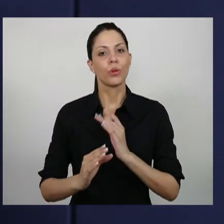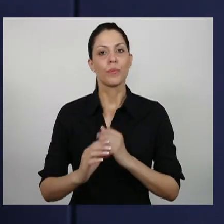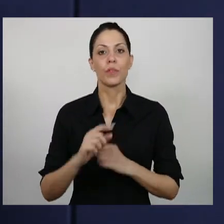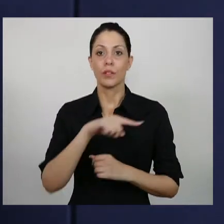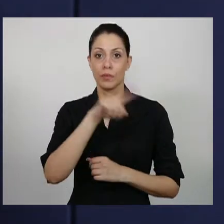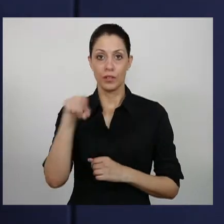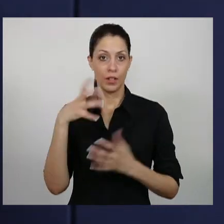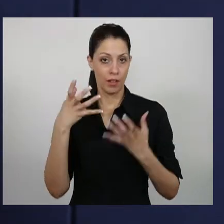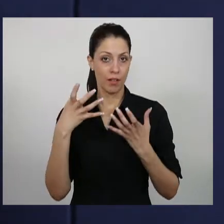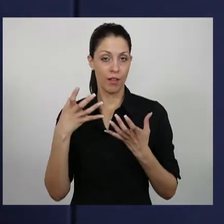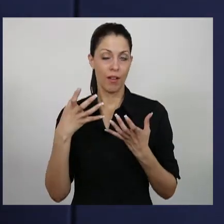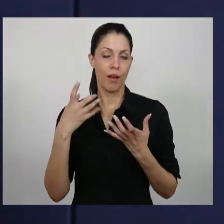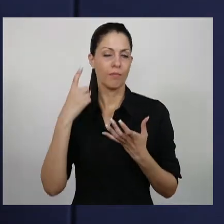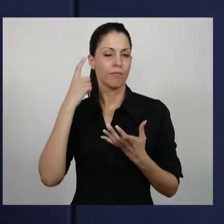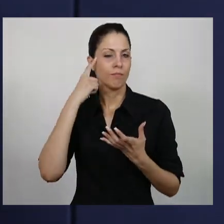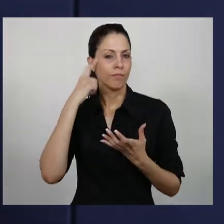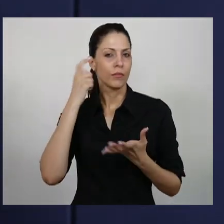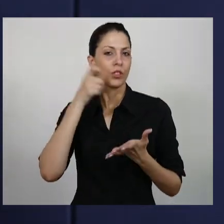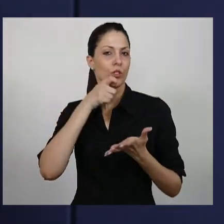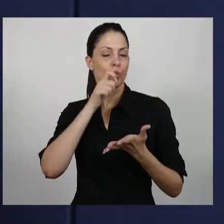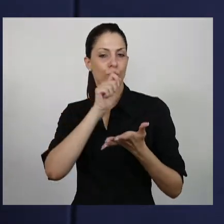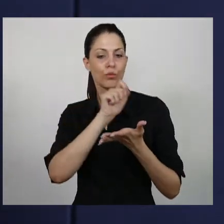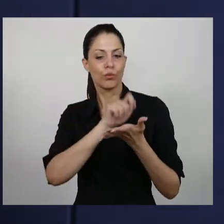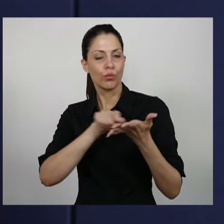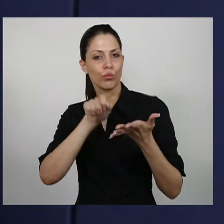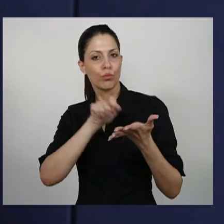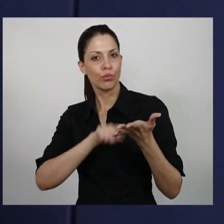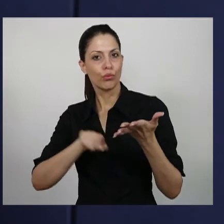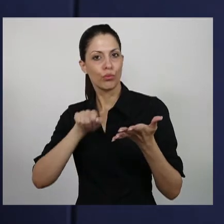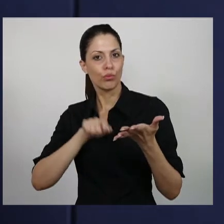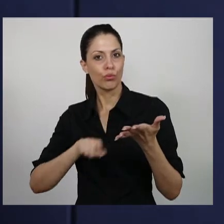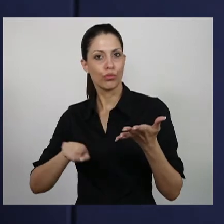Para quem vai escrever para trompa, os compositores que querem escrever para o instrumento, escrevam